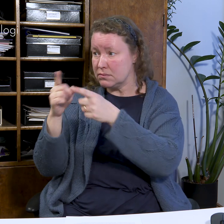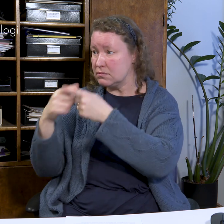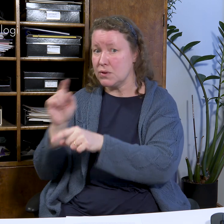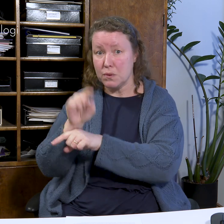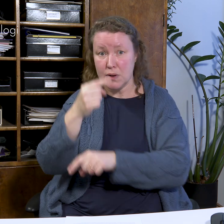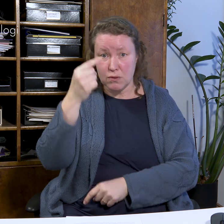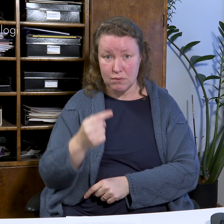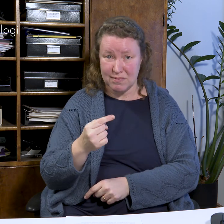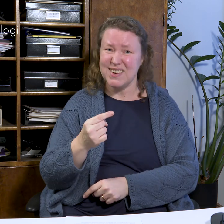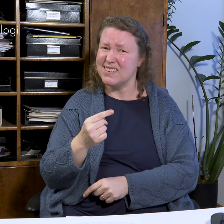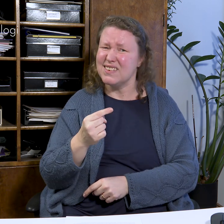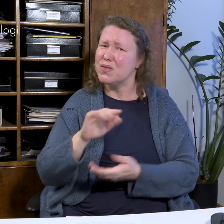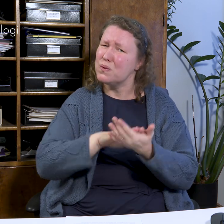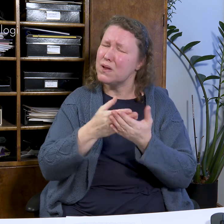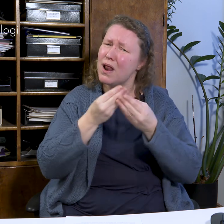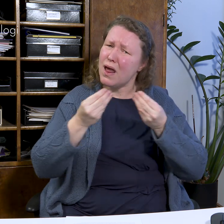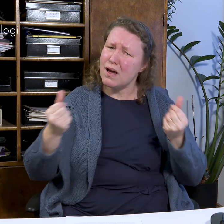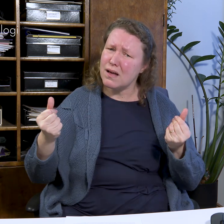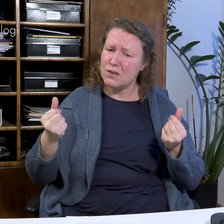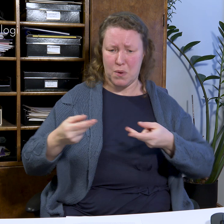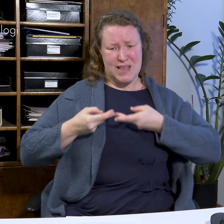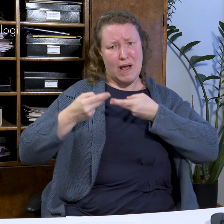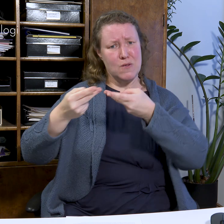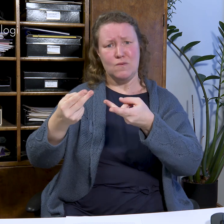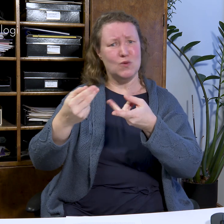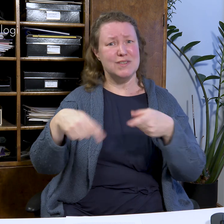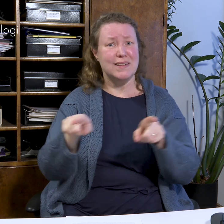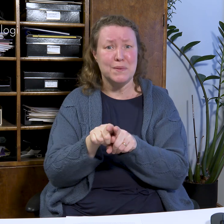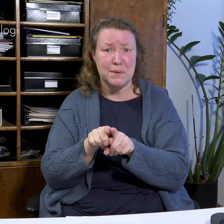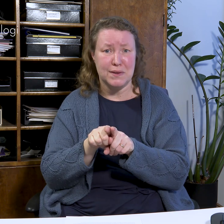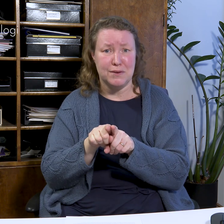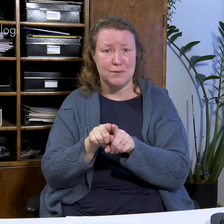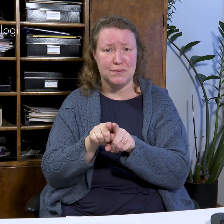jos työpaikalla käy viikon aikana toistakymmentä tulkkia.